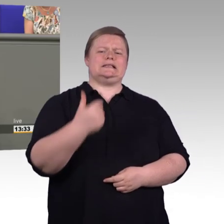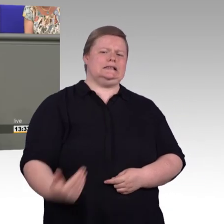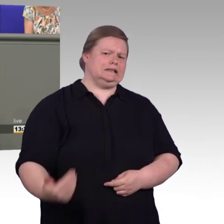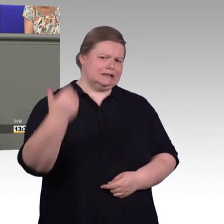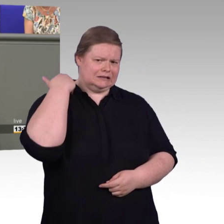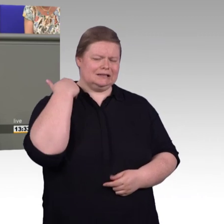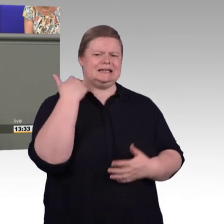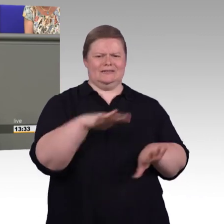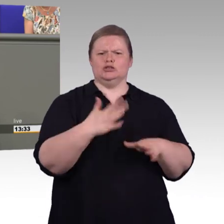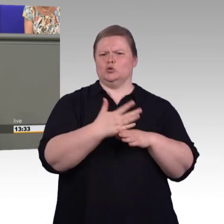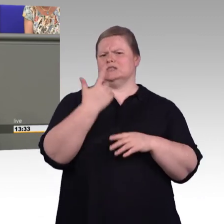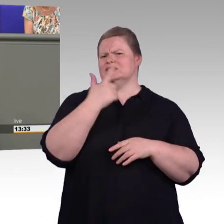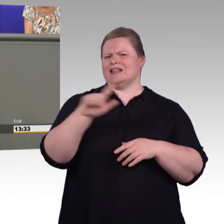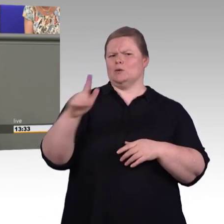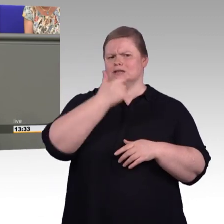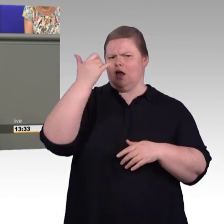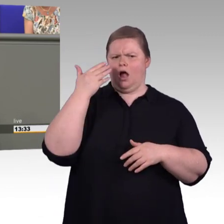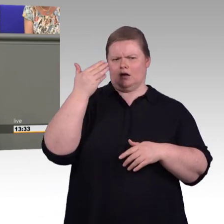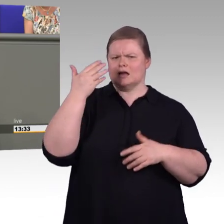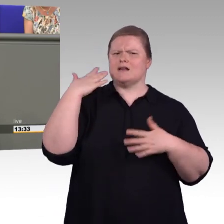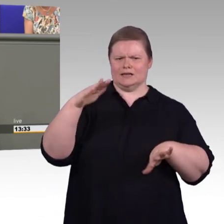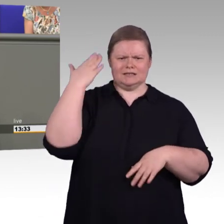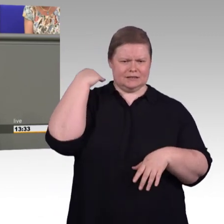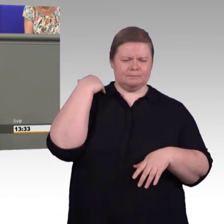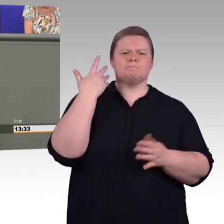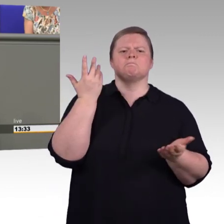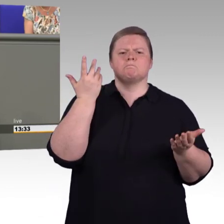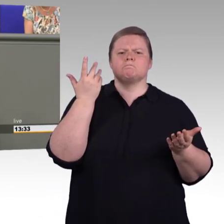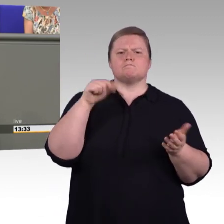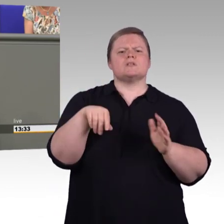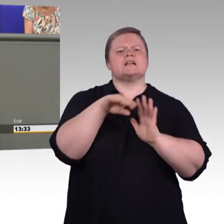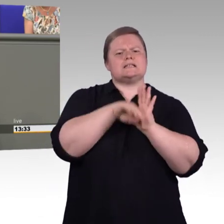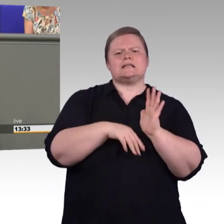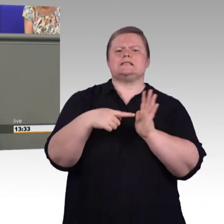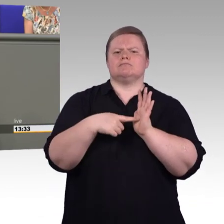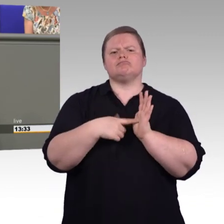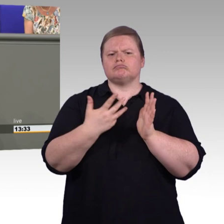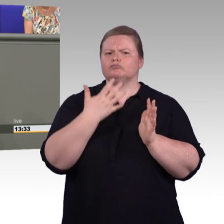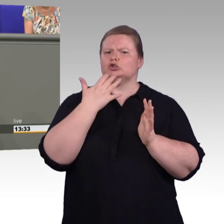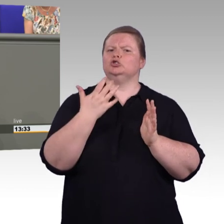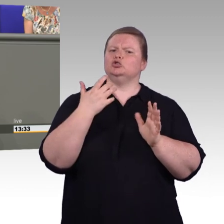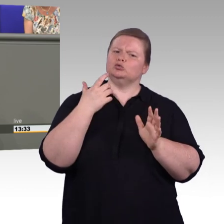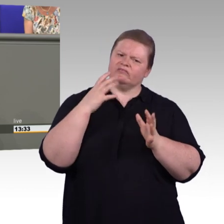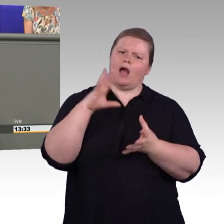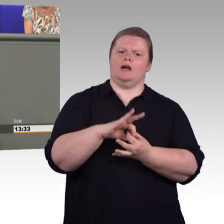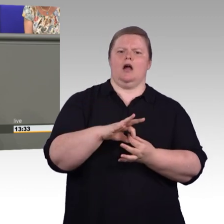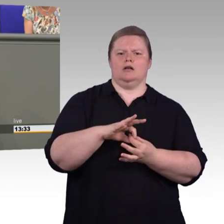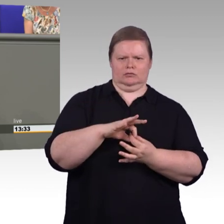ebenso lang mahnt uns der UN-Ausschuss für die Rechte des Kindes und seinen abschließenden Empfehlungen zu den Staatenberichten, die die Bundesregierung alle fünf Jahre abgibt